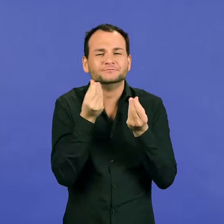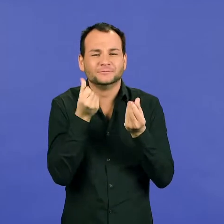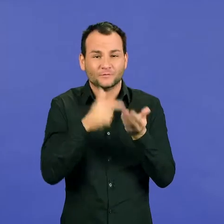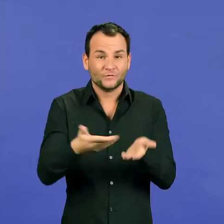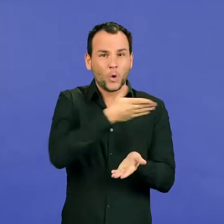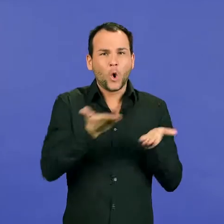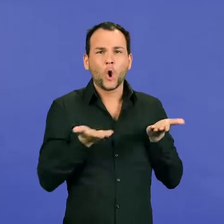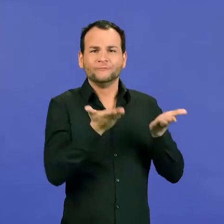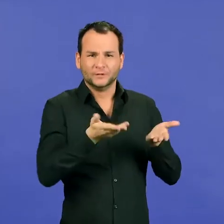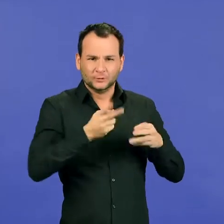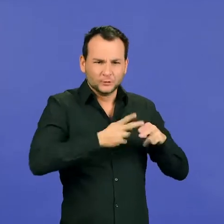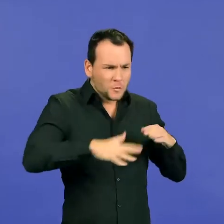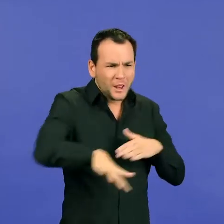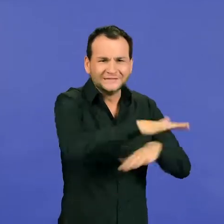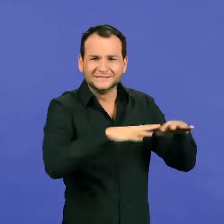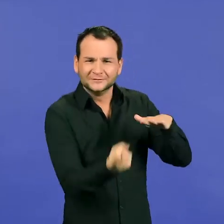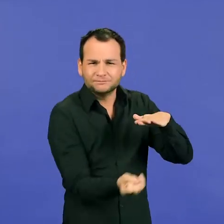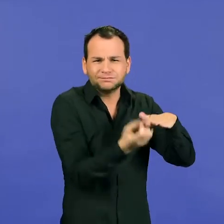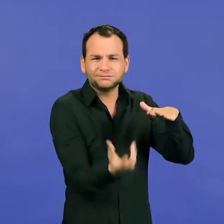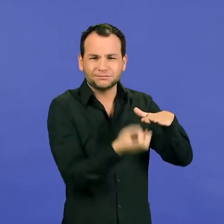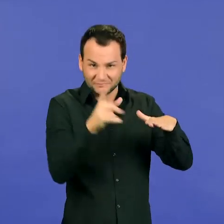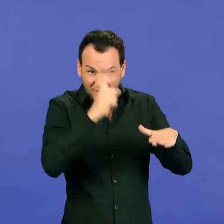das in einem mit Holz befeuerten Ofen gebacken wurde?